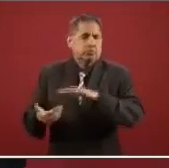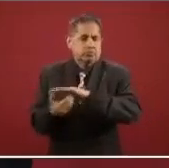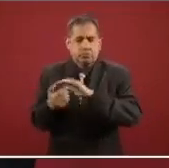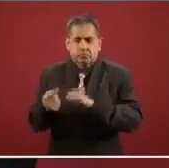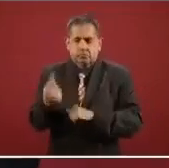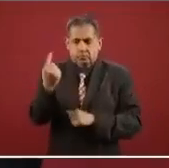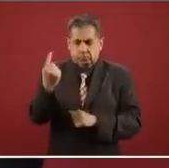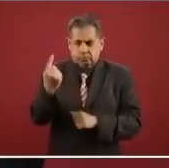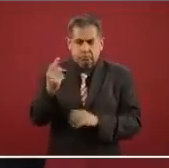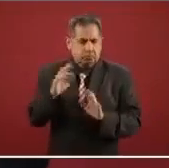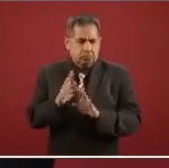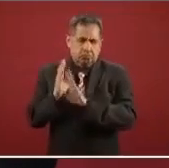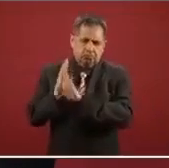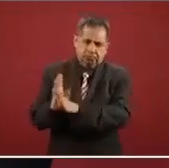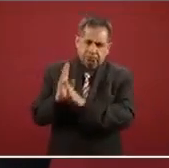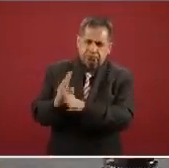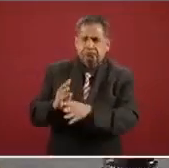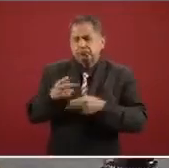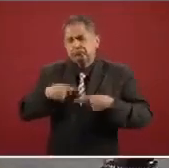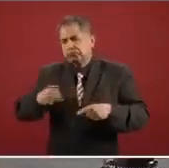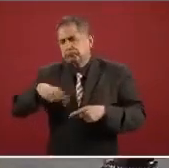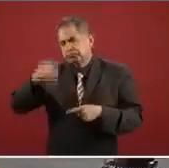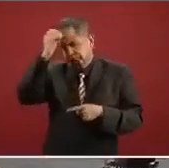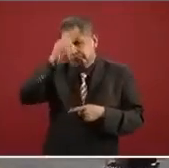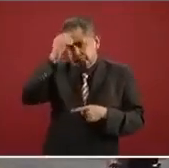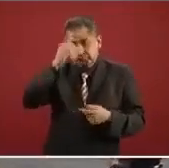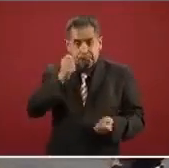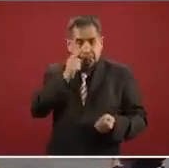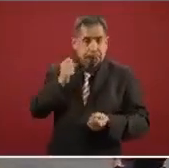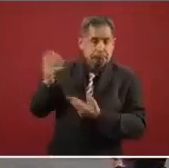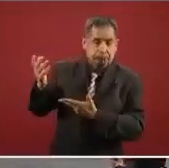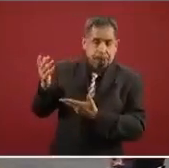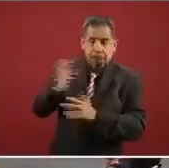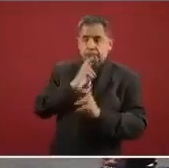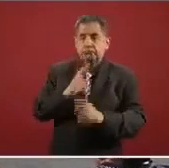Y los resultados los tenemos aquí a la vista, como podrán ustedes ver: